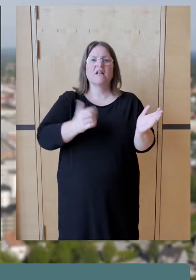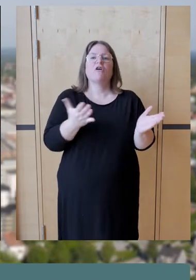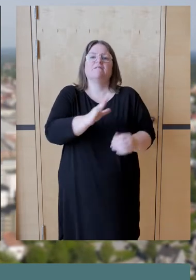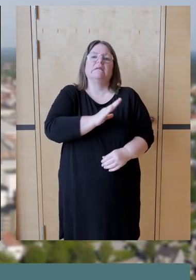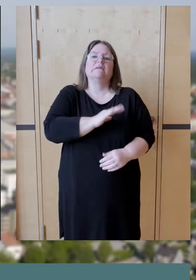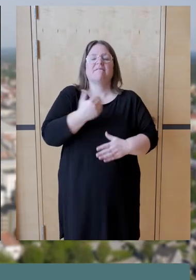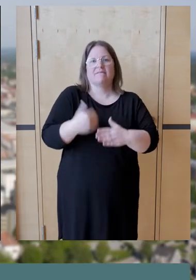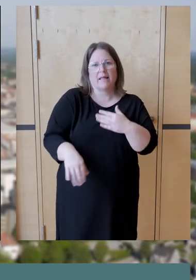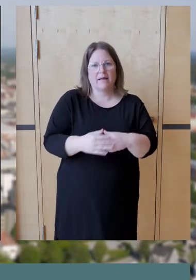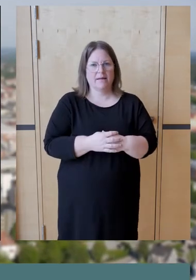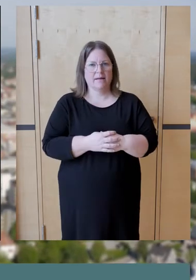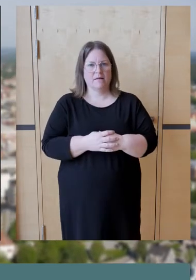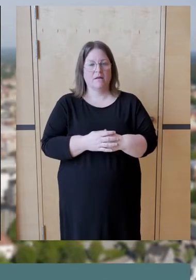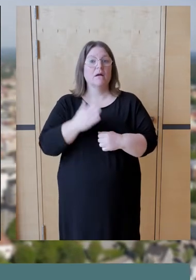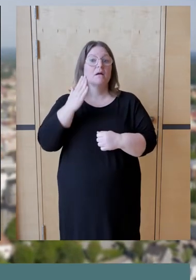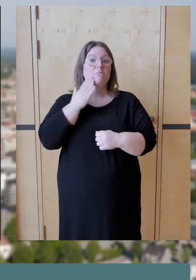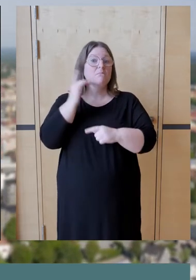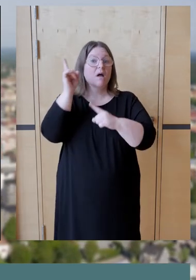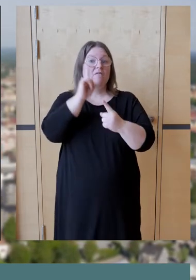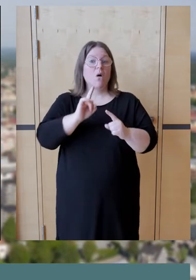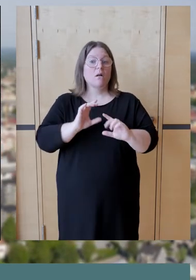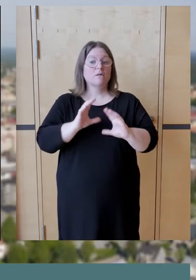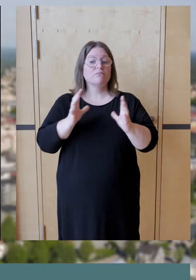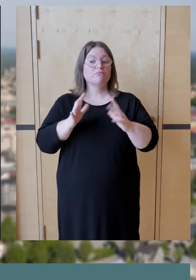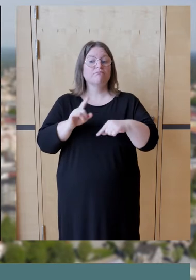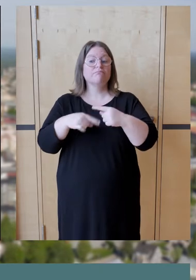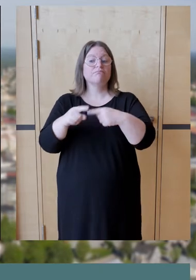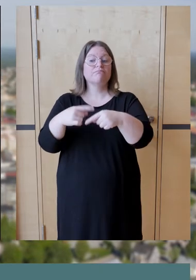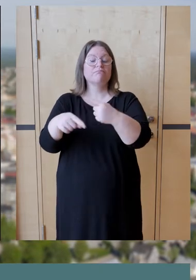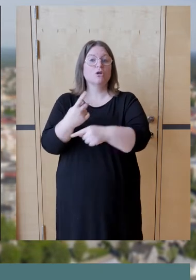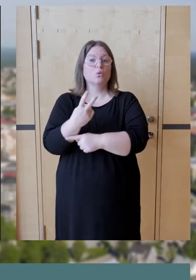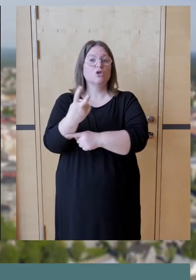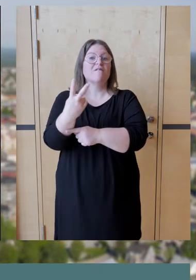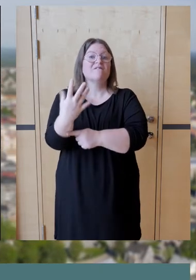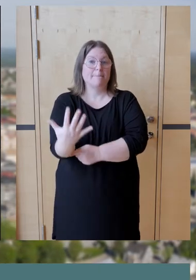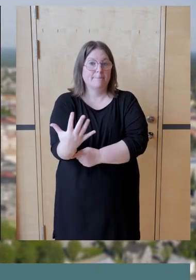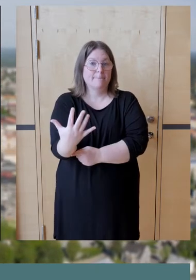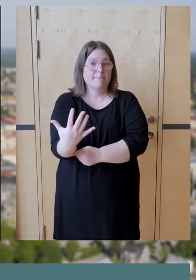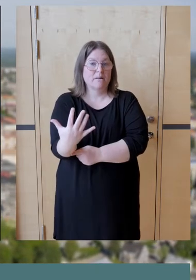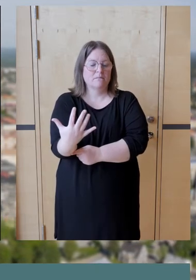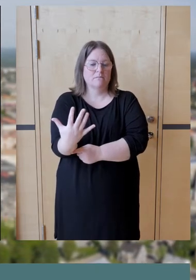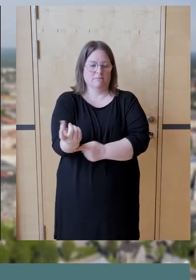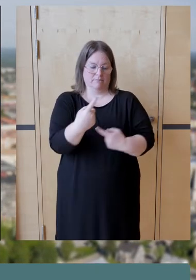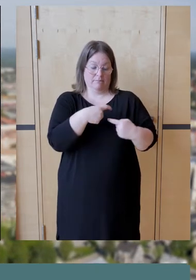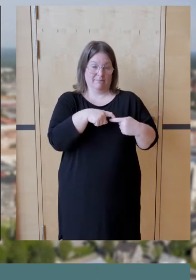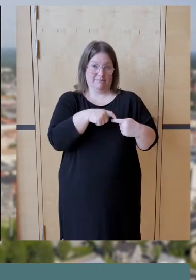Befolkningsutvecklingen fram till 2020 2025 utifrån de gjorde lagar som vi fick av dig Stick hämtat från